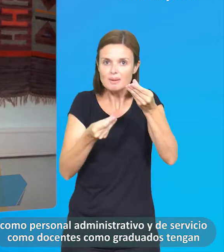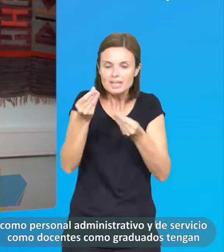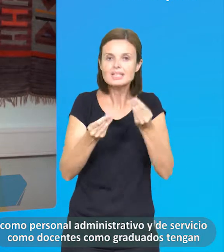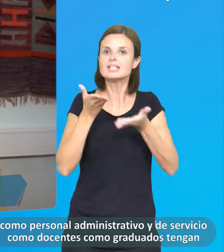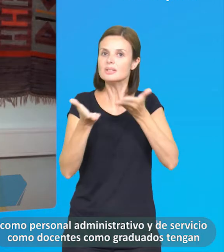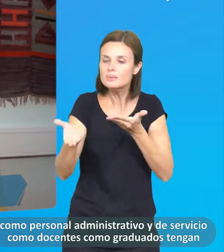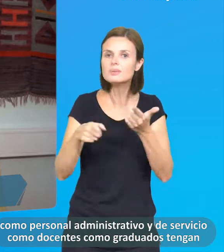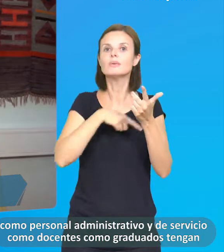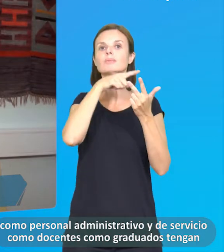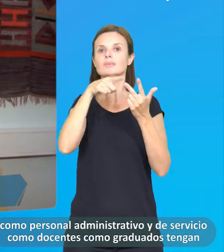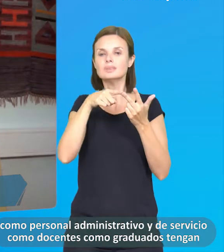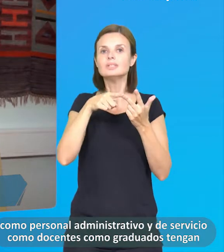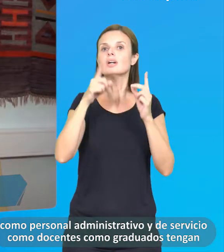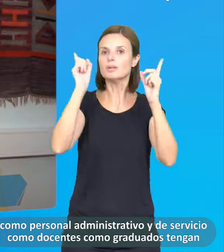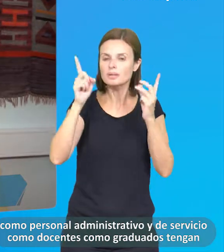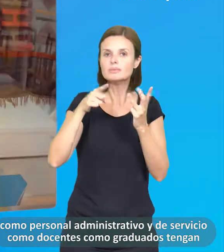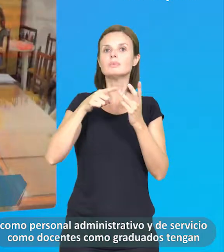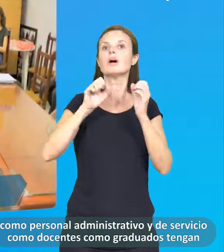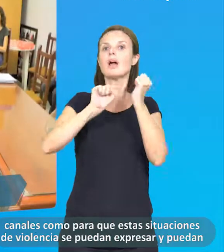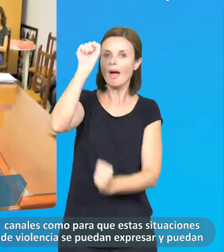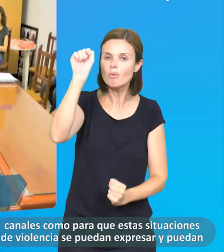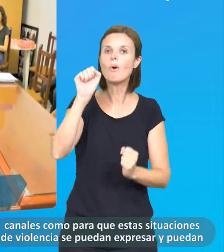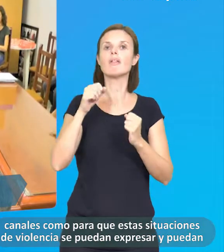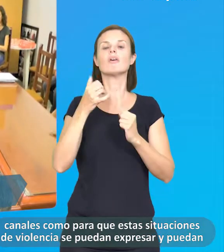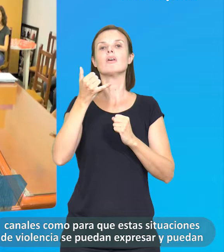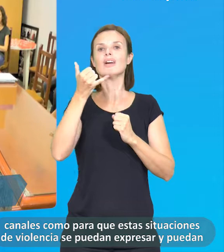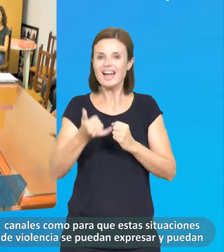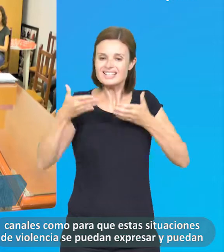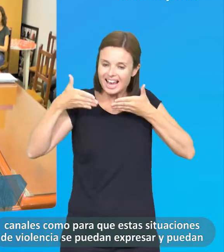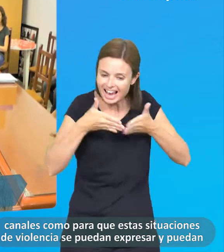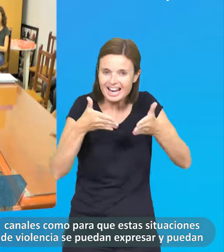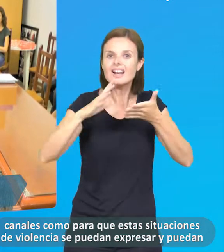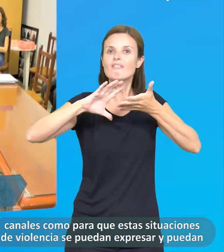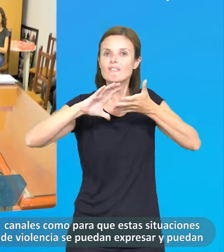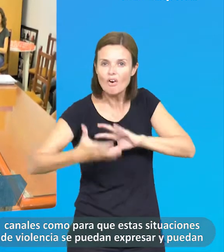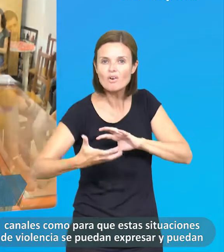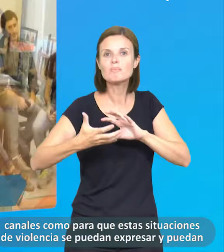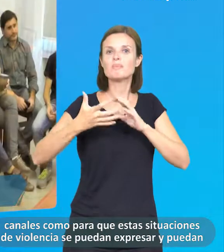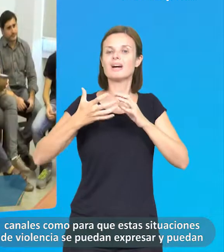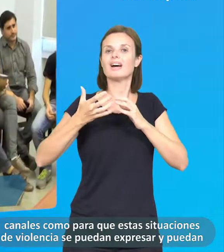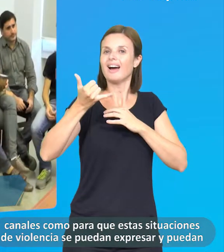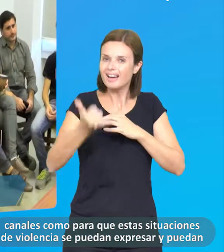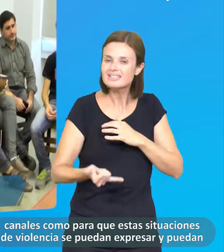y de servicios, como docentes, como graduados tengan canales como para estas situaciones